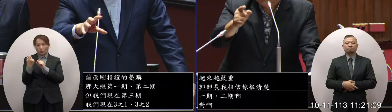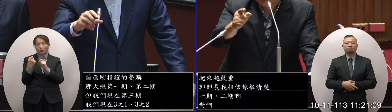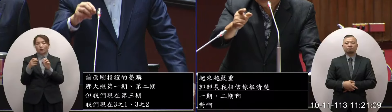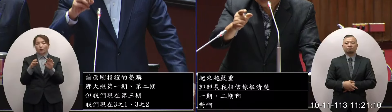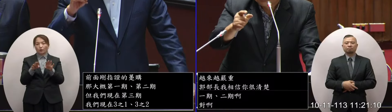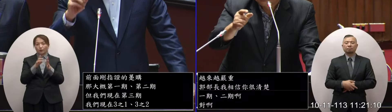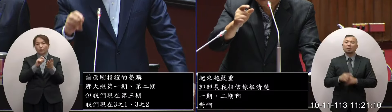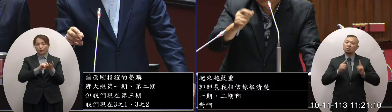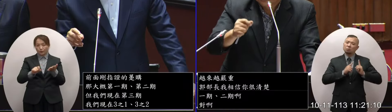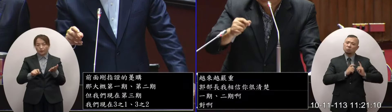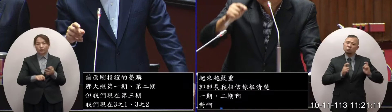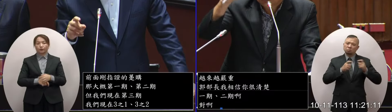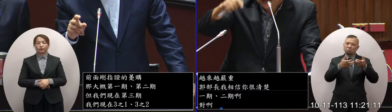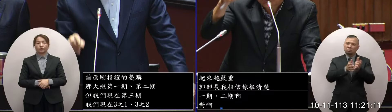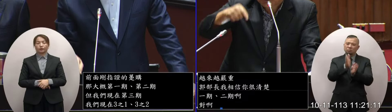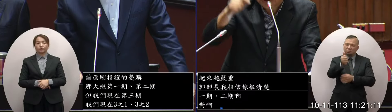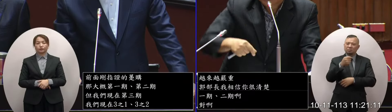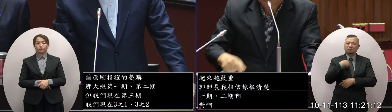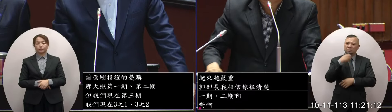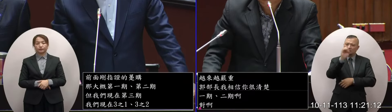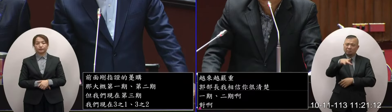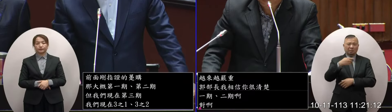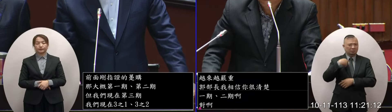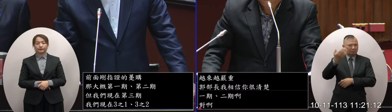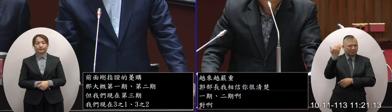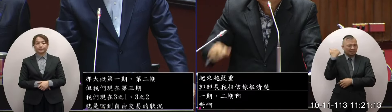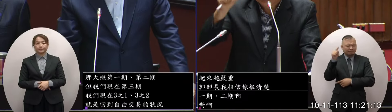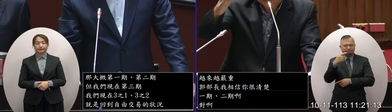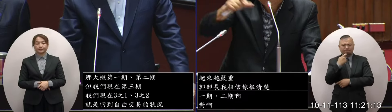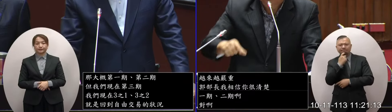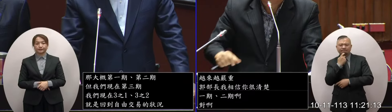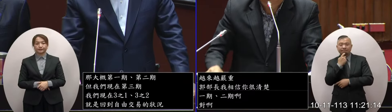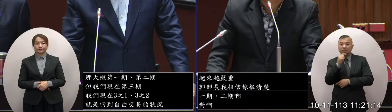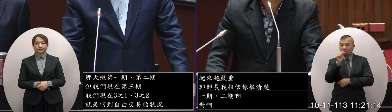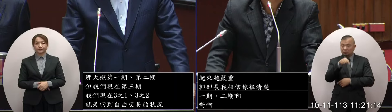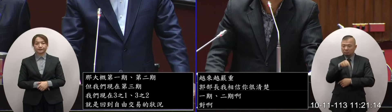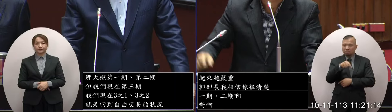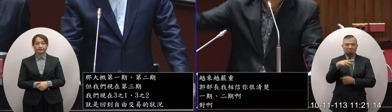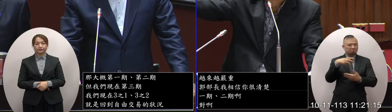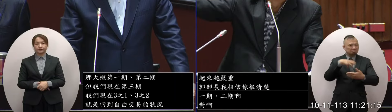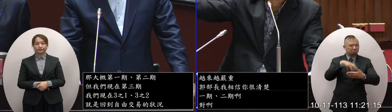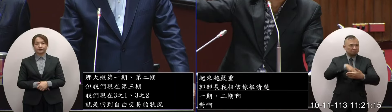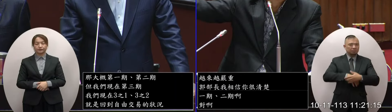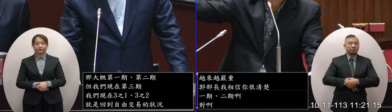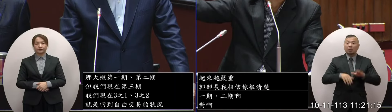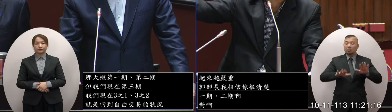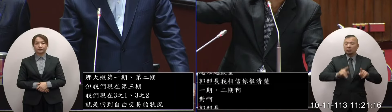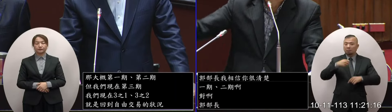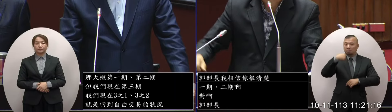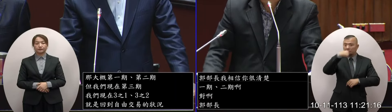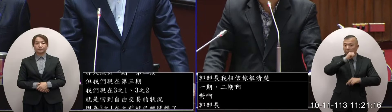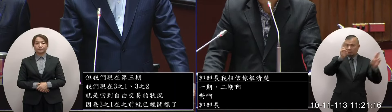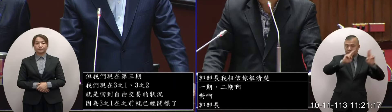郭部長 我當初就一直質疑 這個裡面 是現在台電董事長叫曾文生